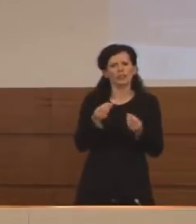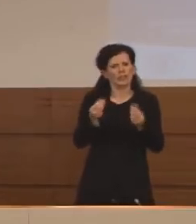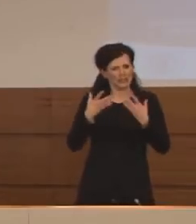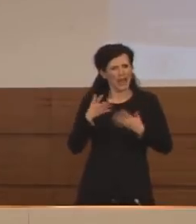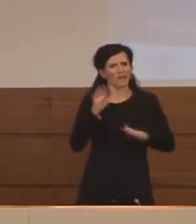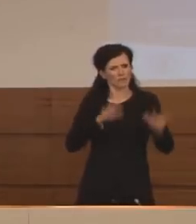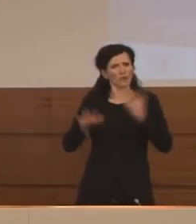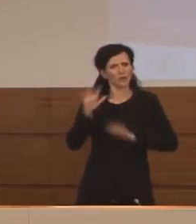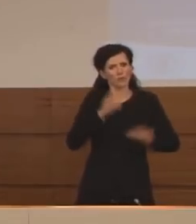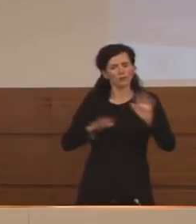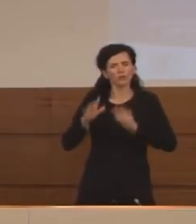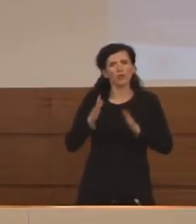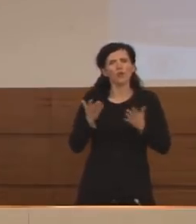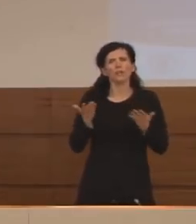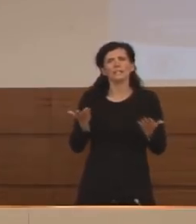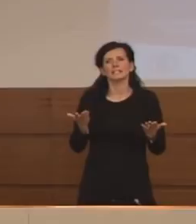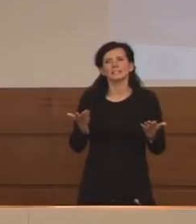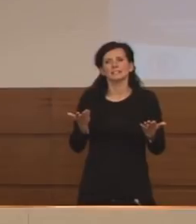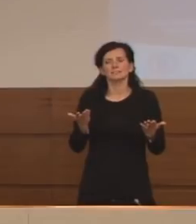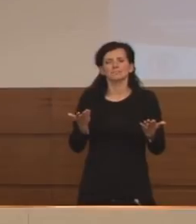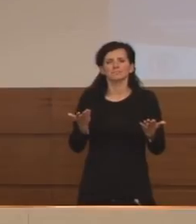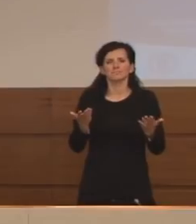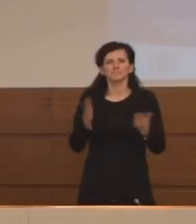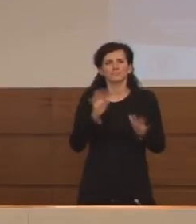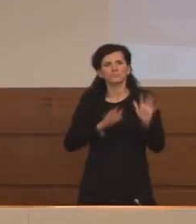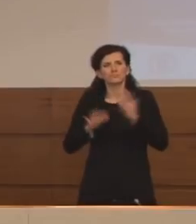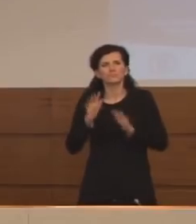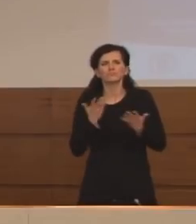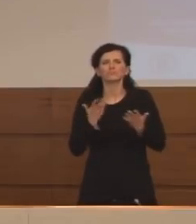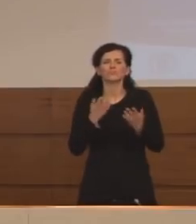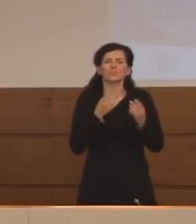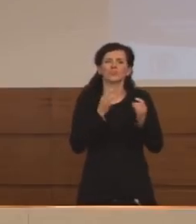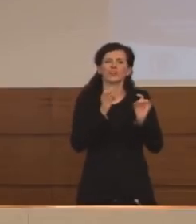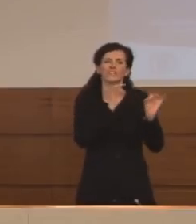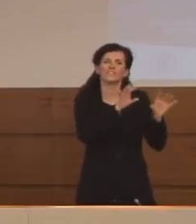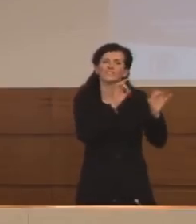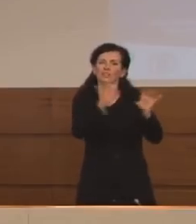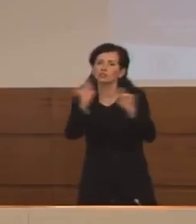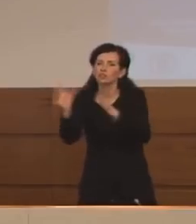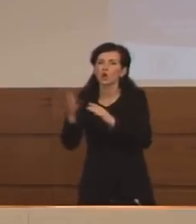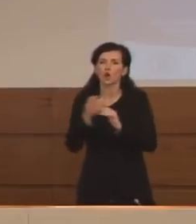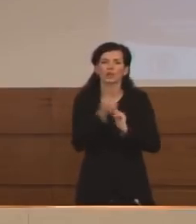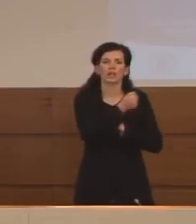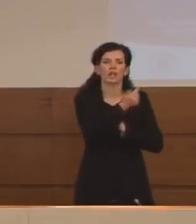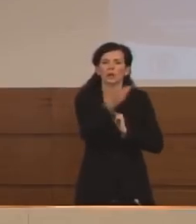su quant'è diffusa l'infezione, quante persone sono state esposte.